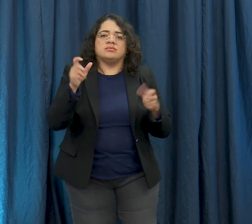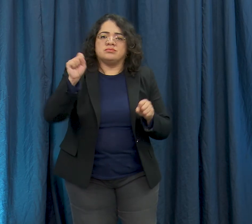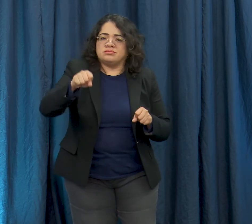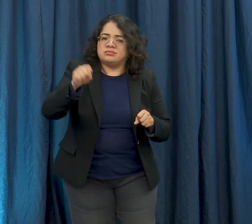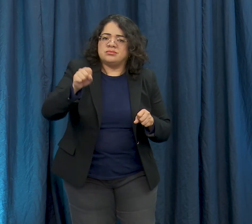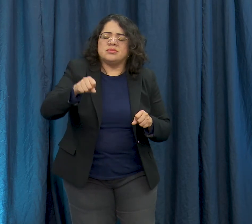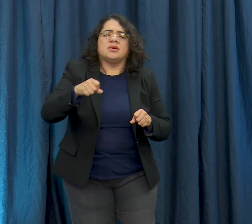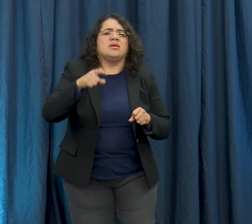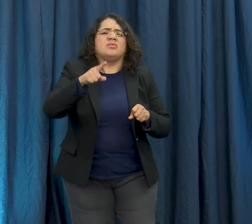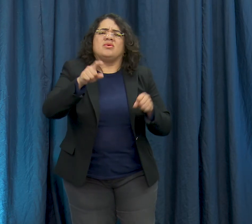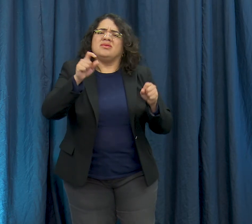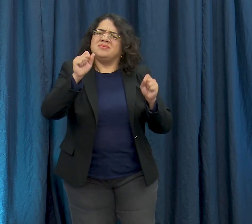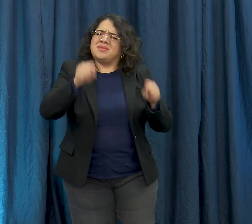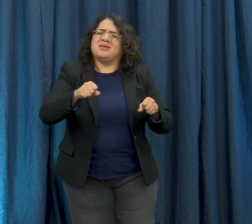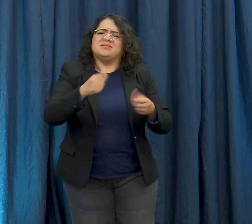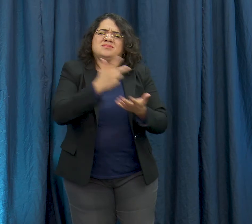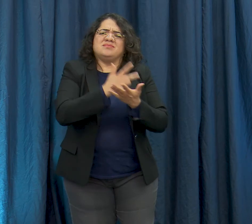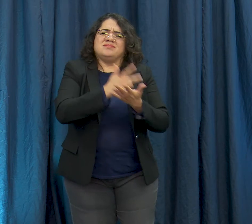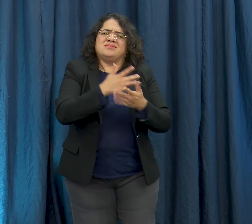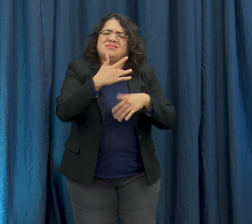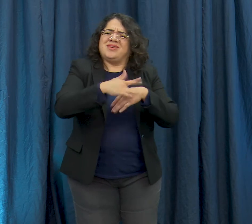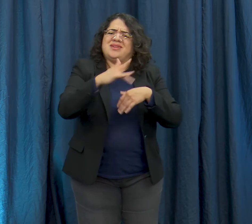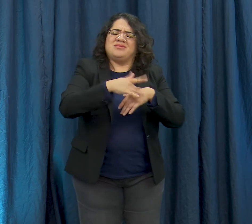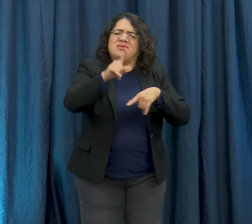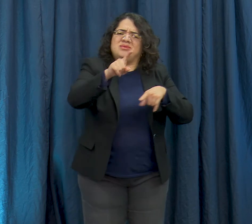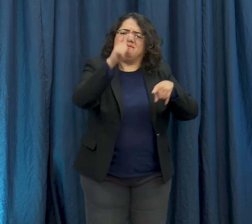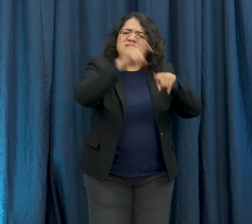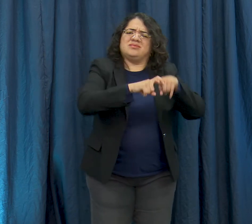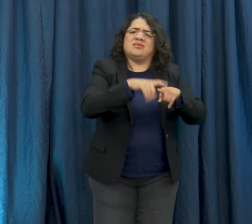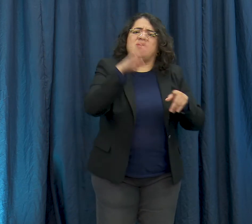ayudar hemos puesto disponible cuatro mil tres en toes